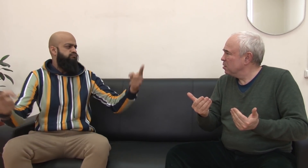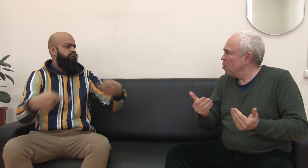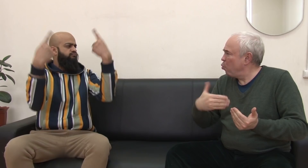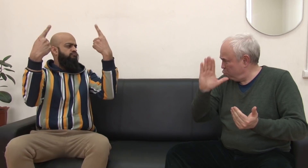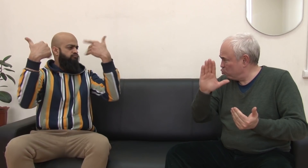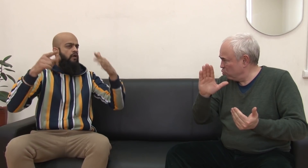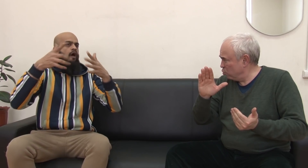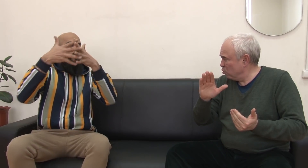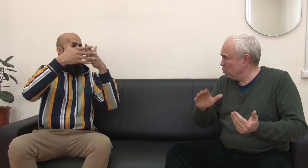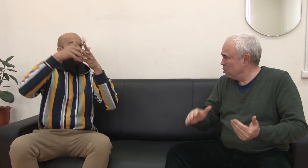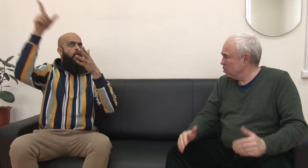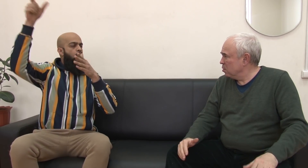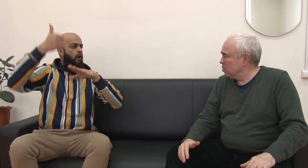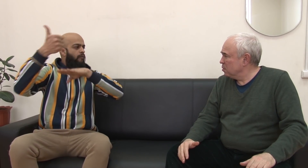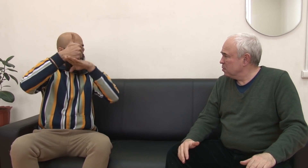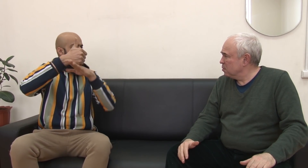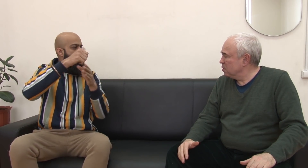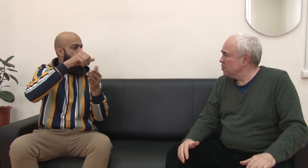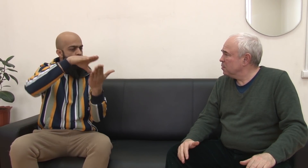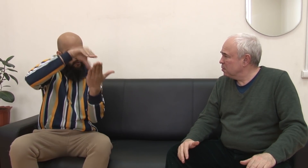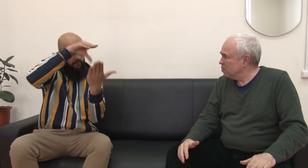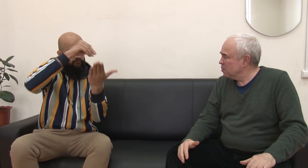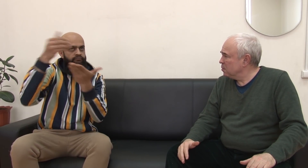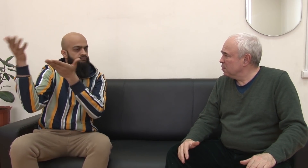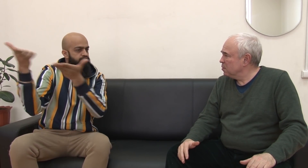О, гораздо лучше! Американцы пришли на помощь.